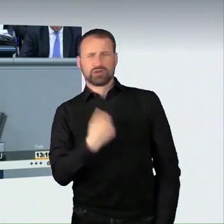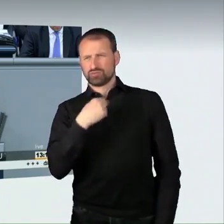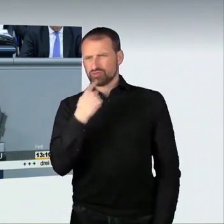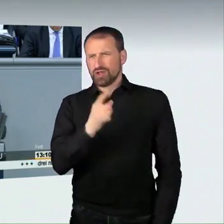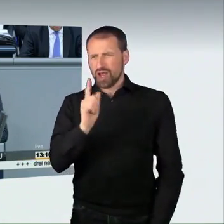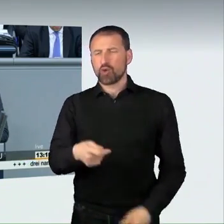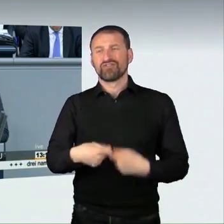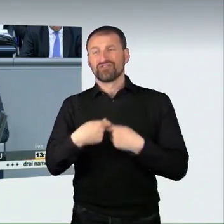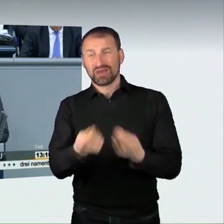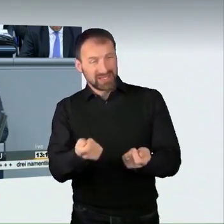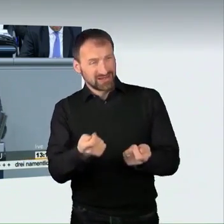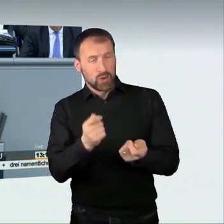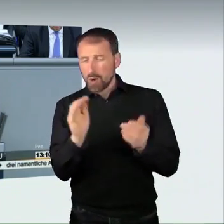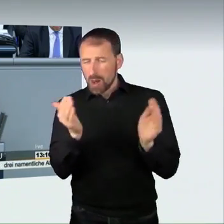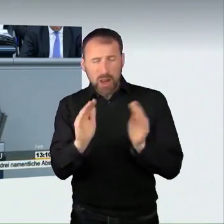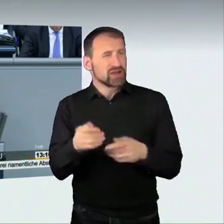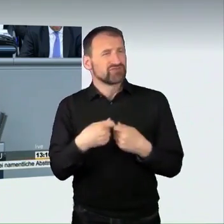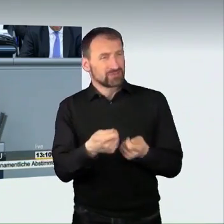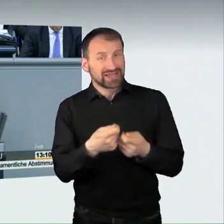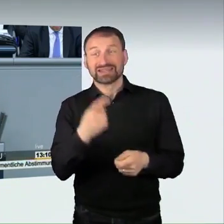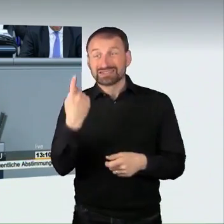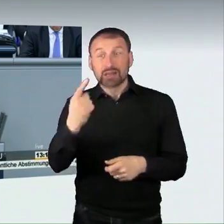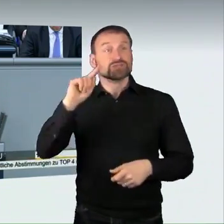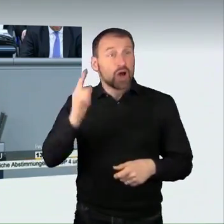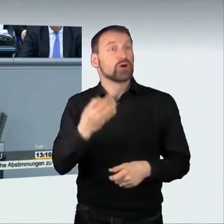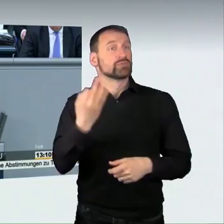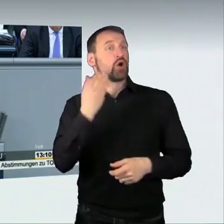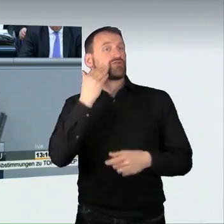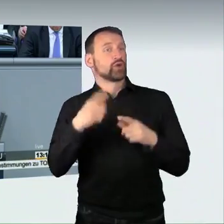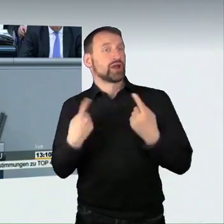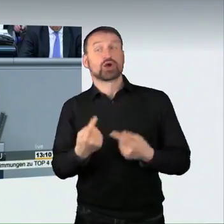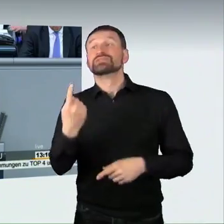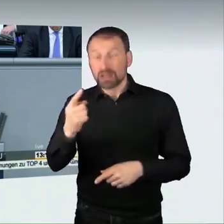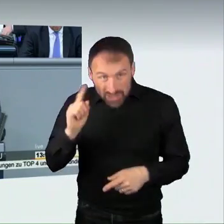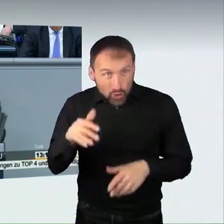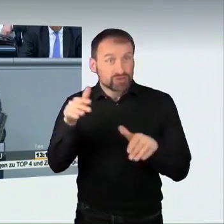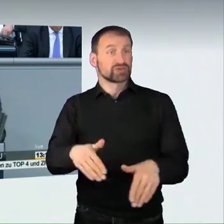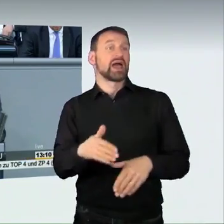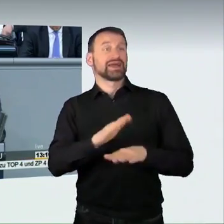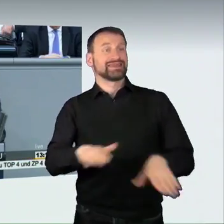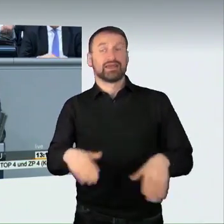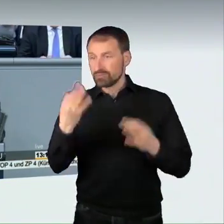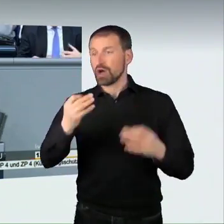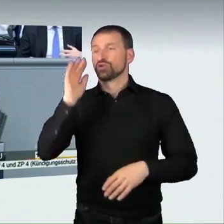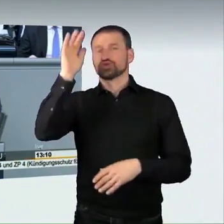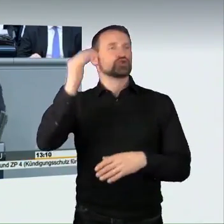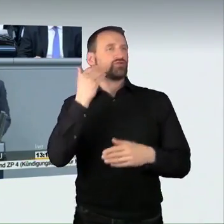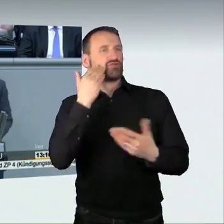sind Menschen, die Wohnraum brauchen. Auch dort gibt es Kinder, die Wohnraum brauchen. Um diesen entscheidenden Punkt geht es nämlich.